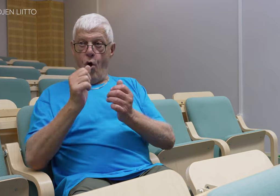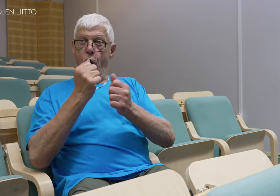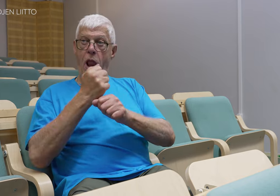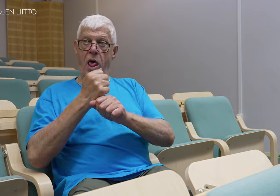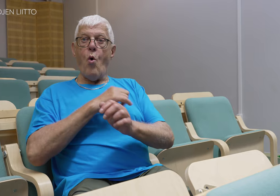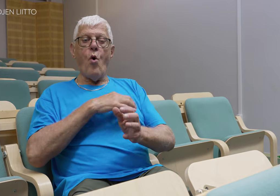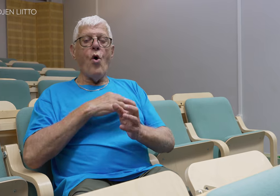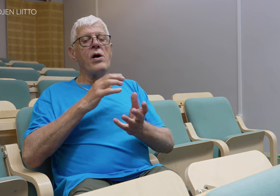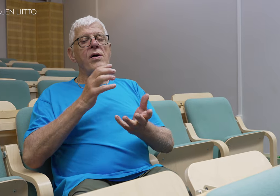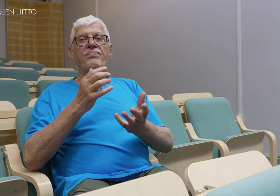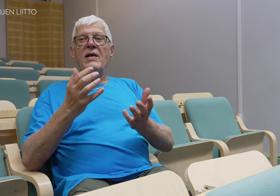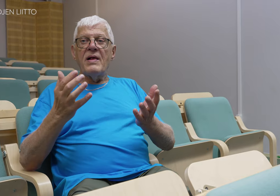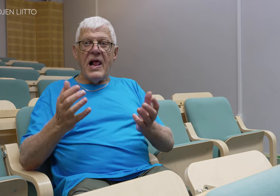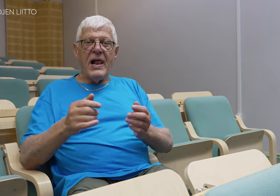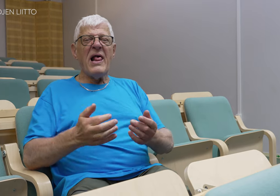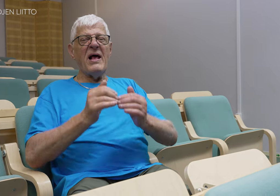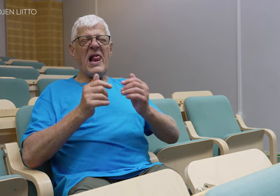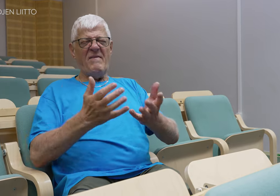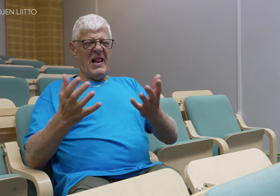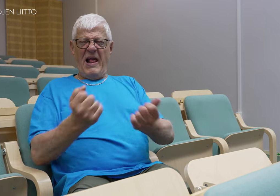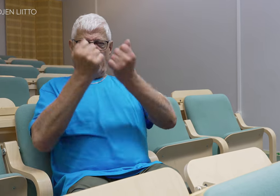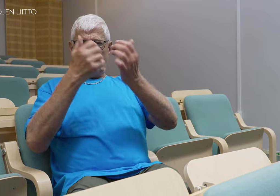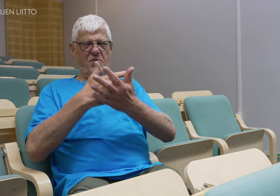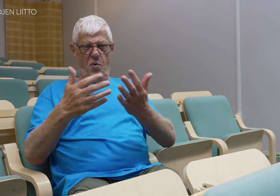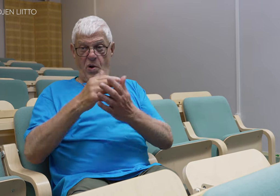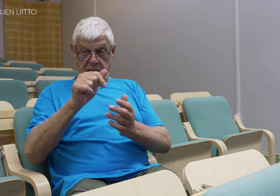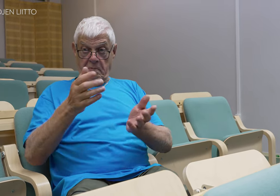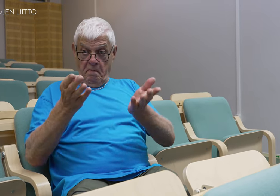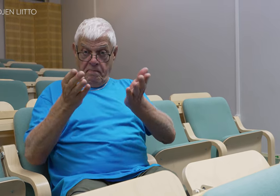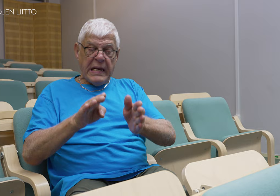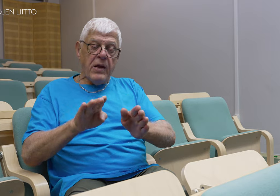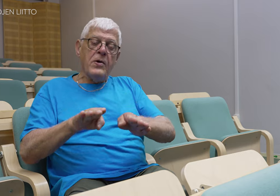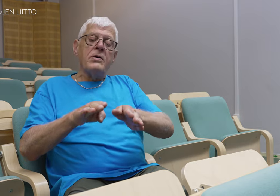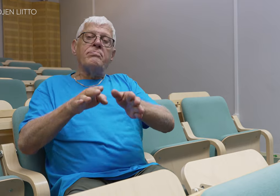eikä sen saa antaa kuolla pois.